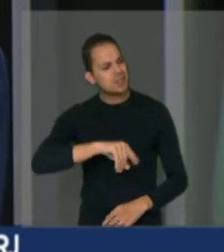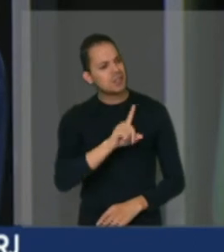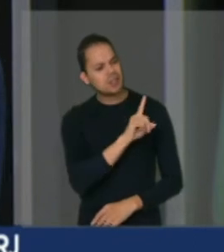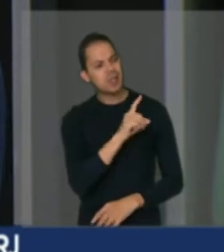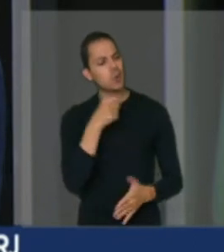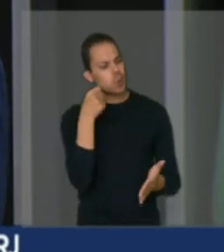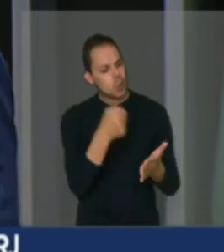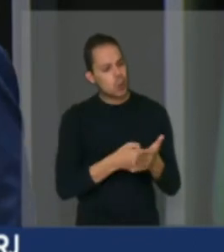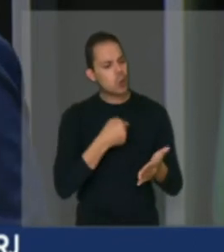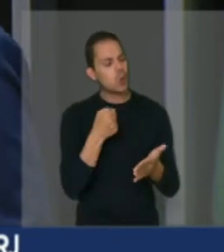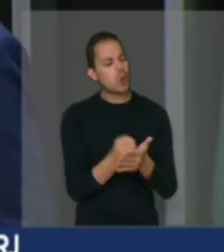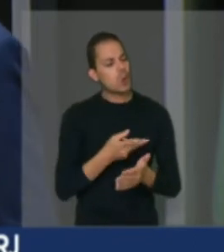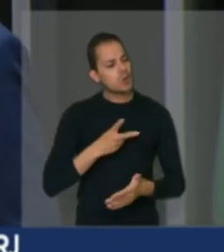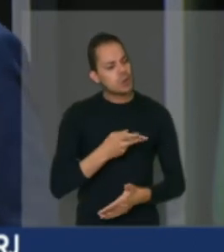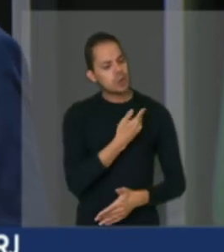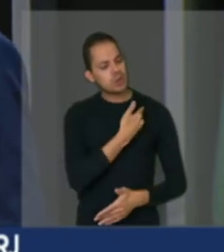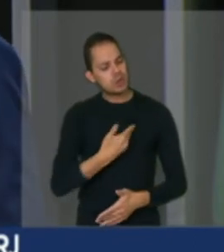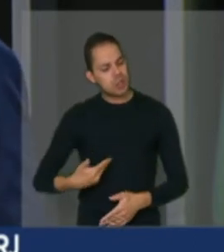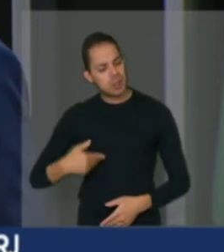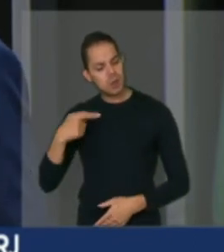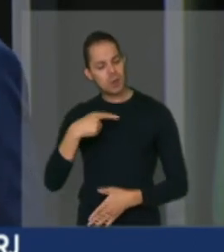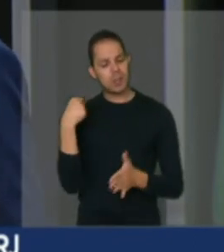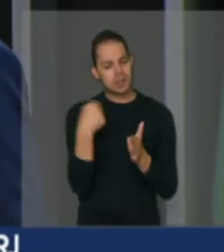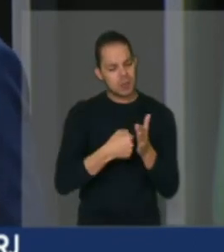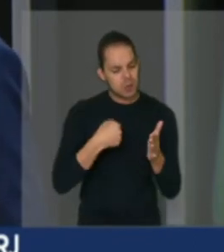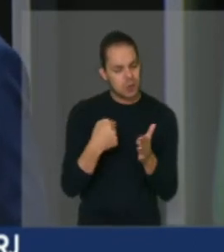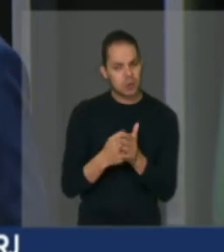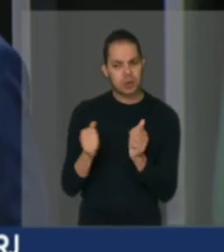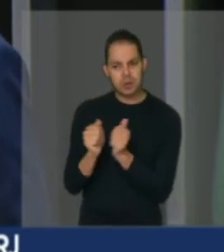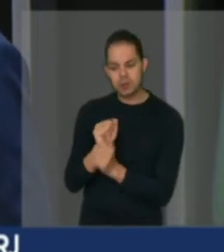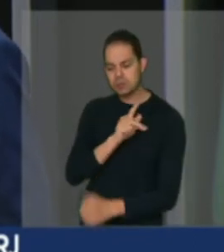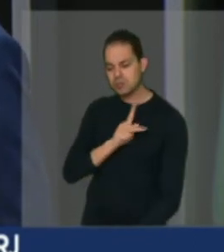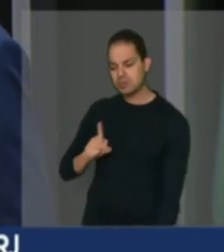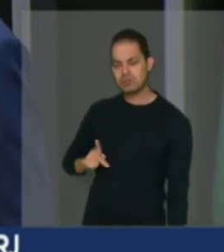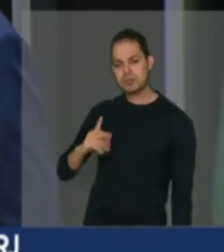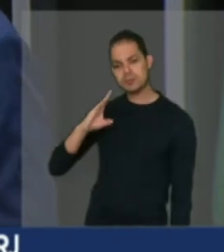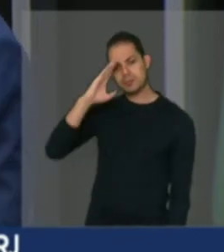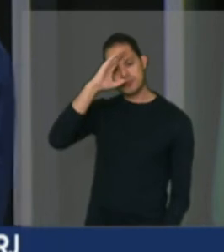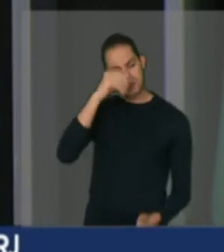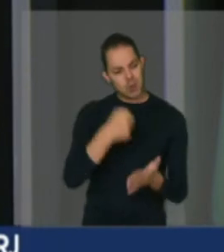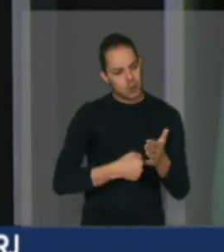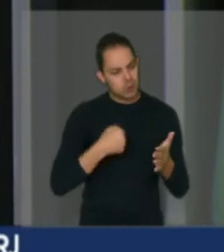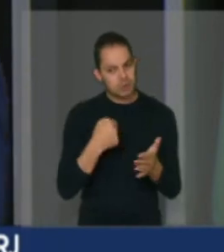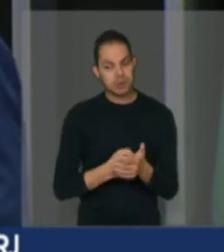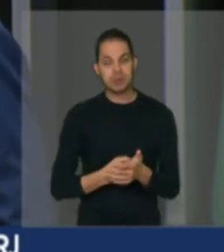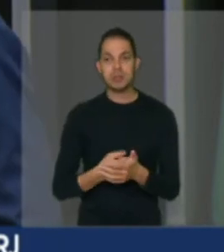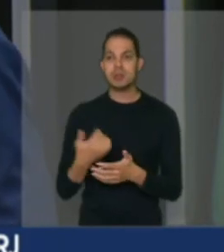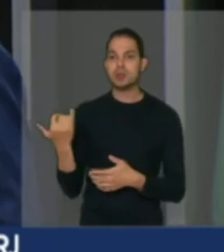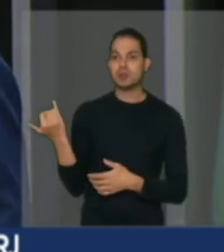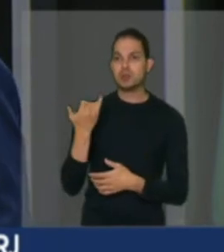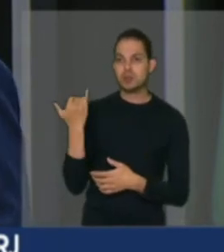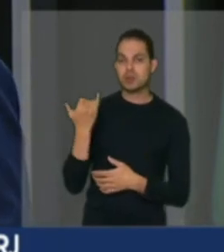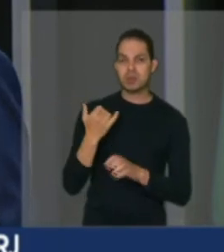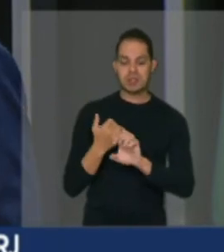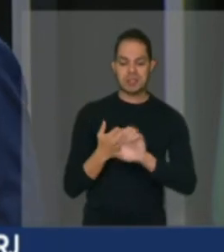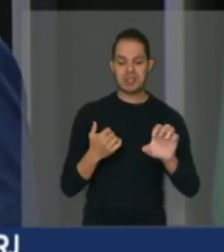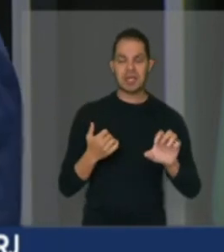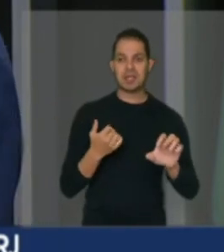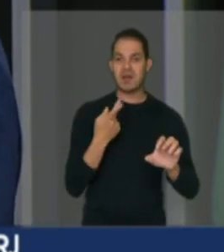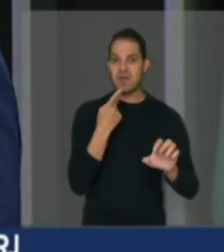GOVERNO, LUTE COM O PRESIDENTE JAIR MESSIAS BOLSONARO. E ESSA NARRATIVA DA ESQUERDA DE QUE O VOTO IMPRESSO É UMA VOLTA AO PASSADO. [SOA A CAMPAINHA]. NÃO, NEM O JAPÃO, NEM A